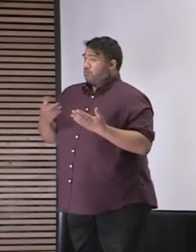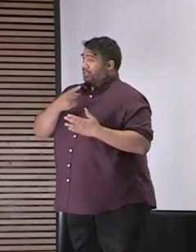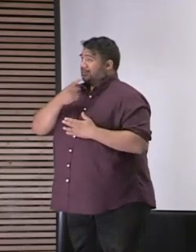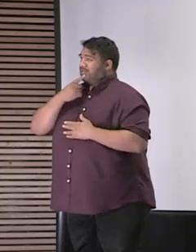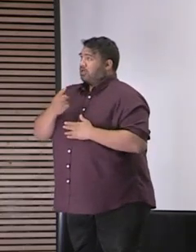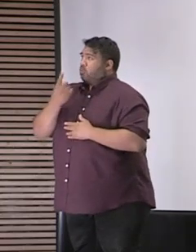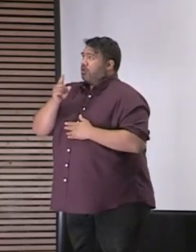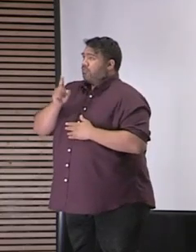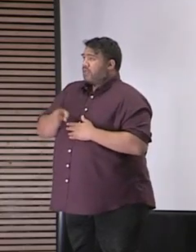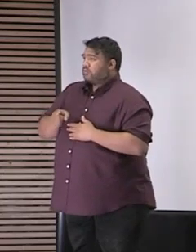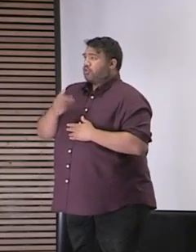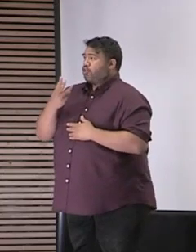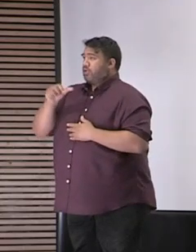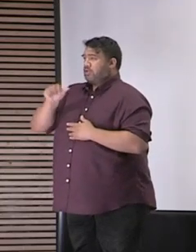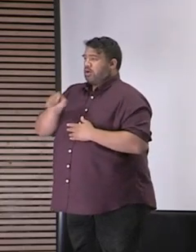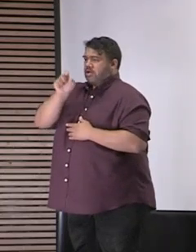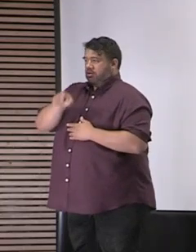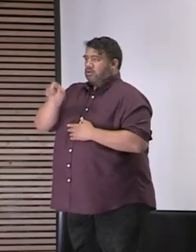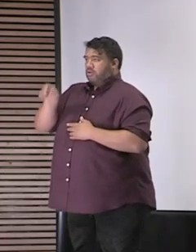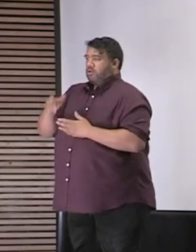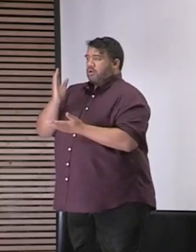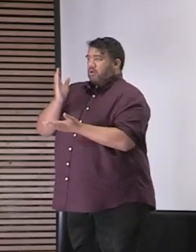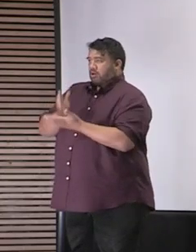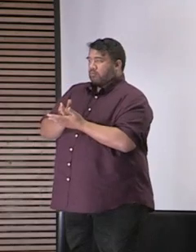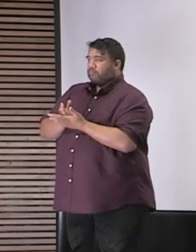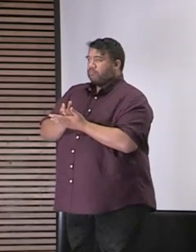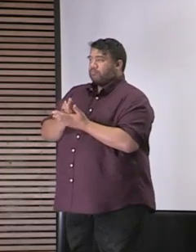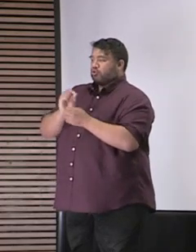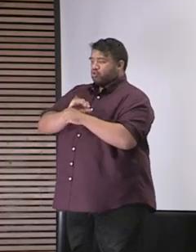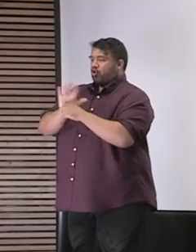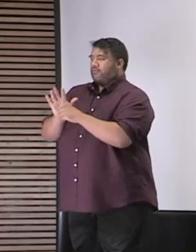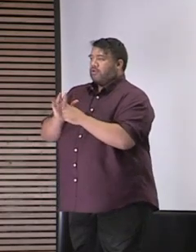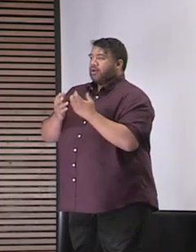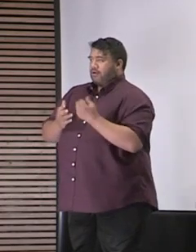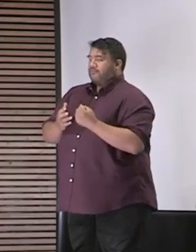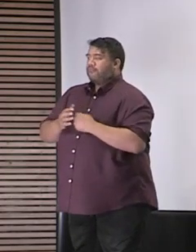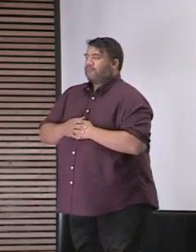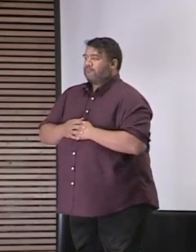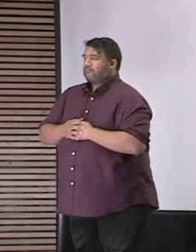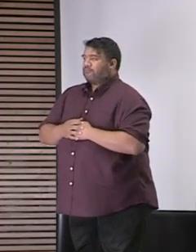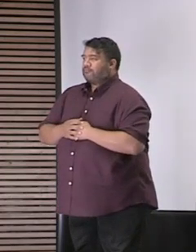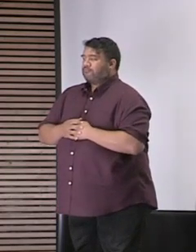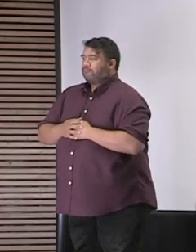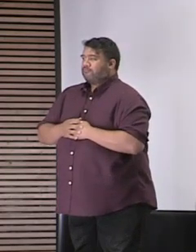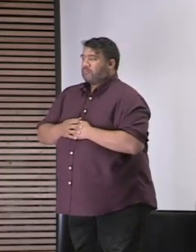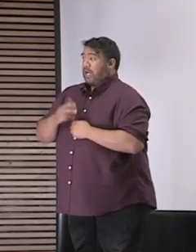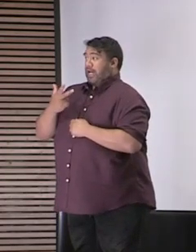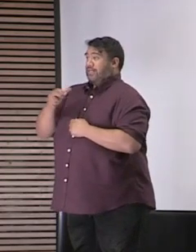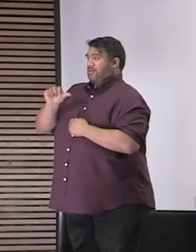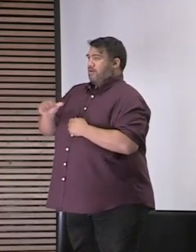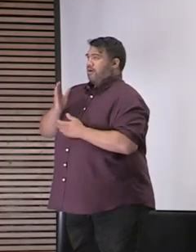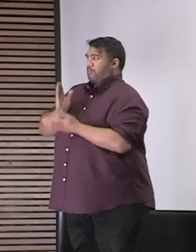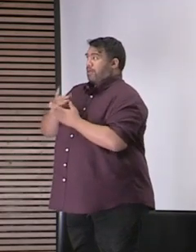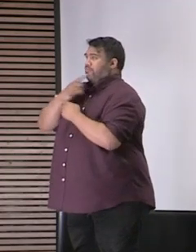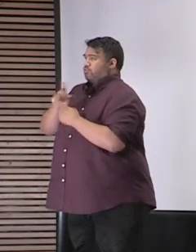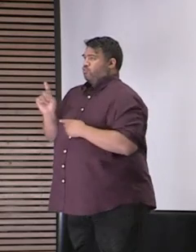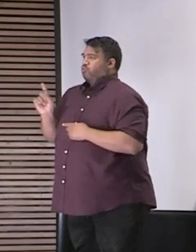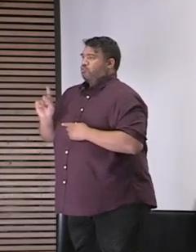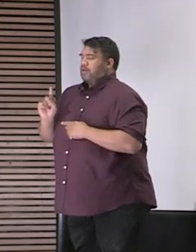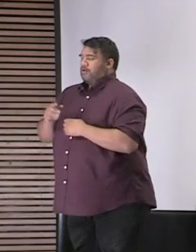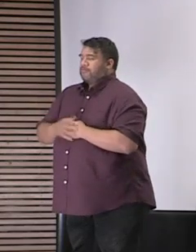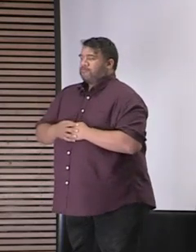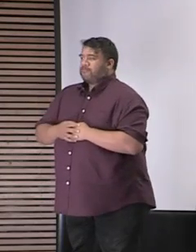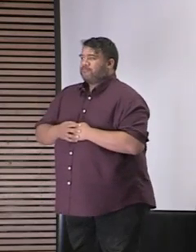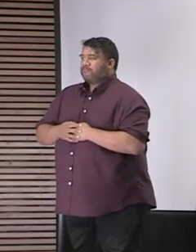nuestro plan de acción de